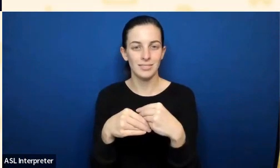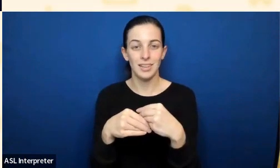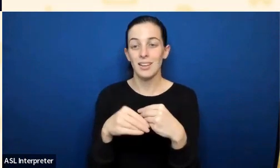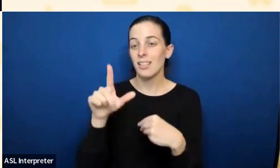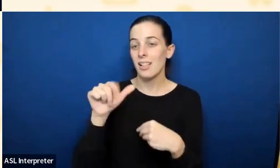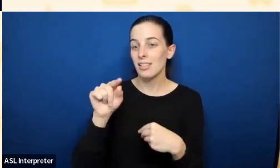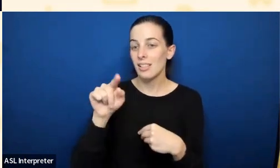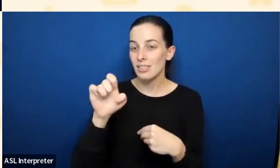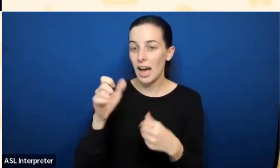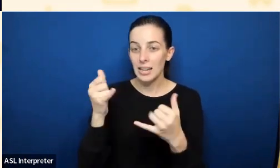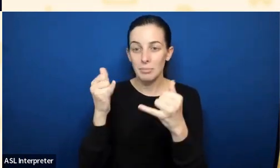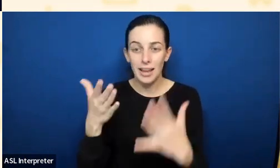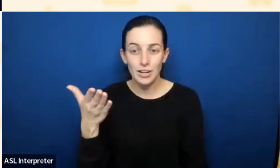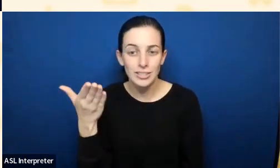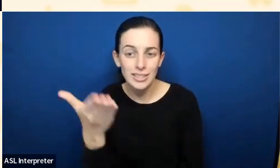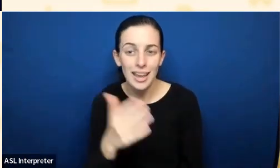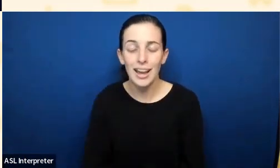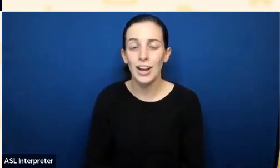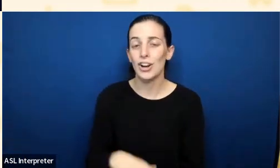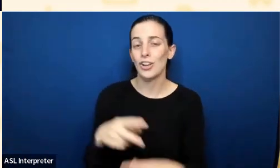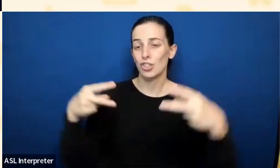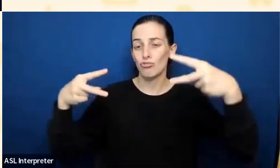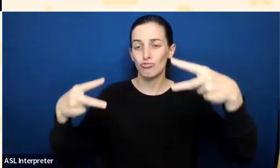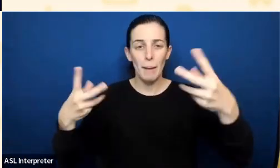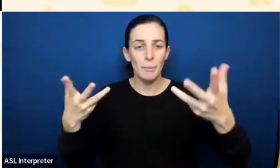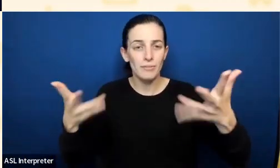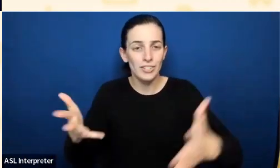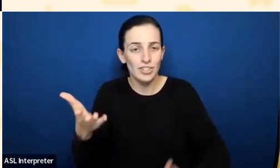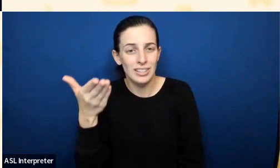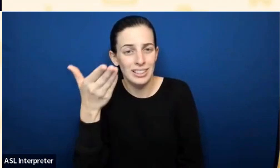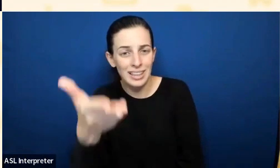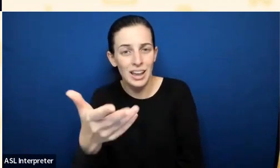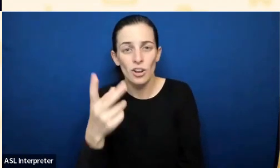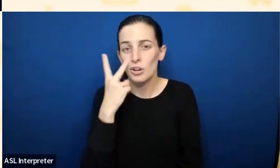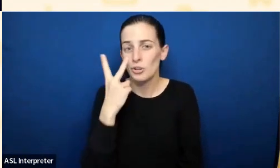tengo el envoltorio Lottie, así que agregué algunos de esos estilos sólo para darle una conformidad general.